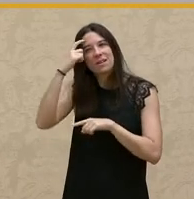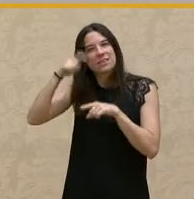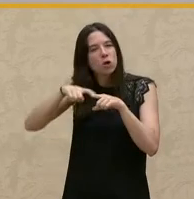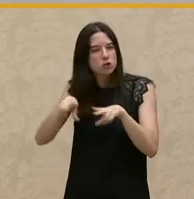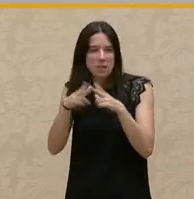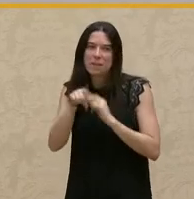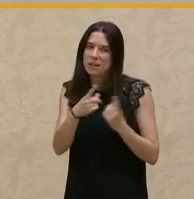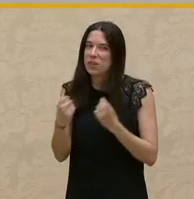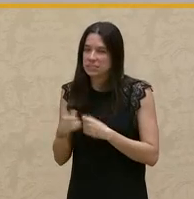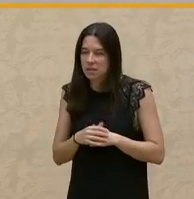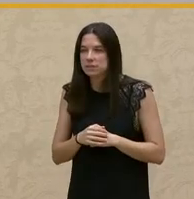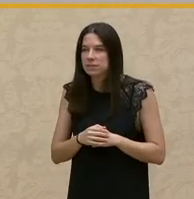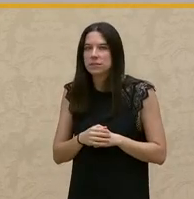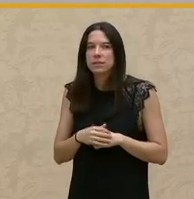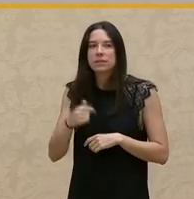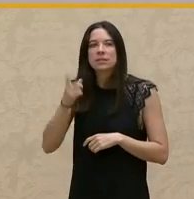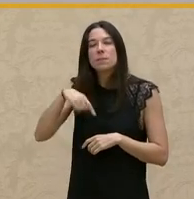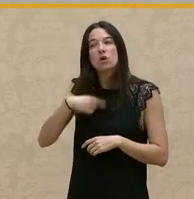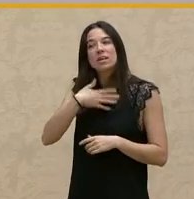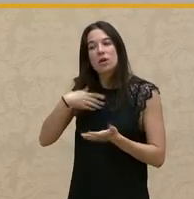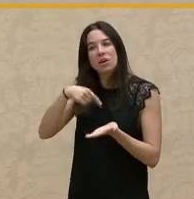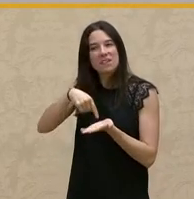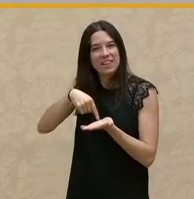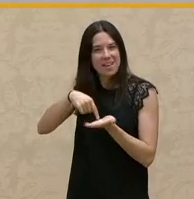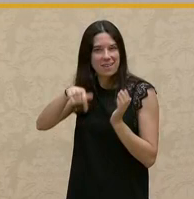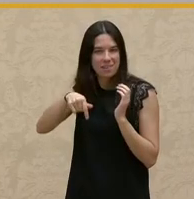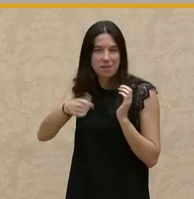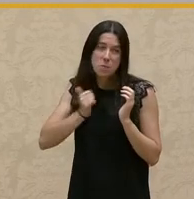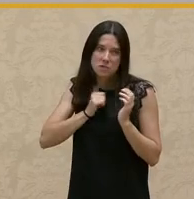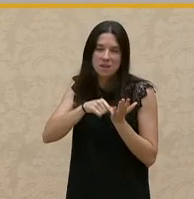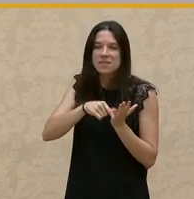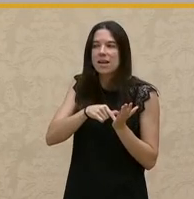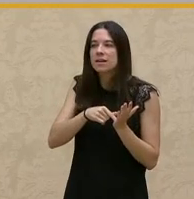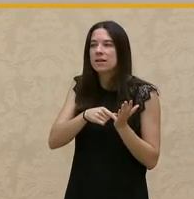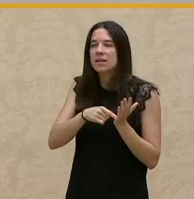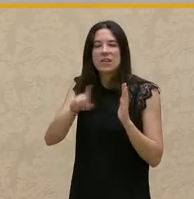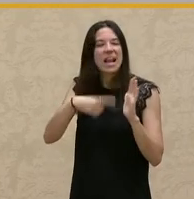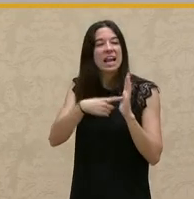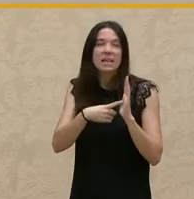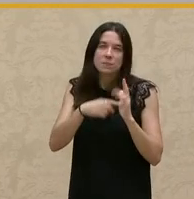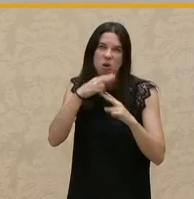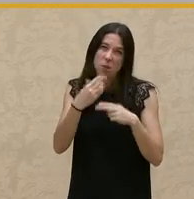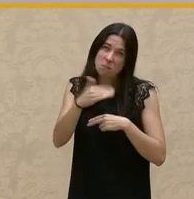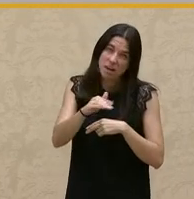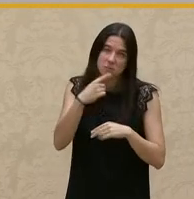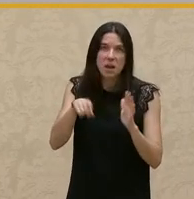Y quiero reivindicar aquí una figura de la ley mal llamada de dependencia, porque sobre todo se nos